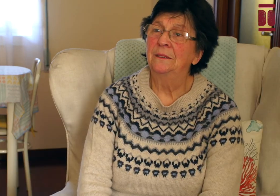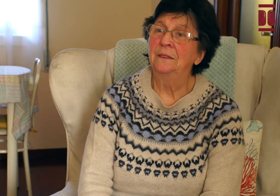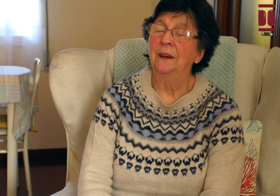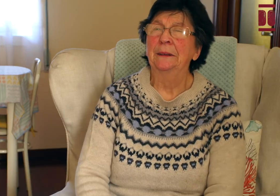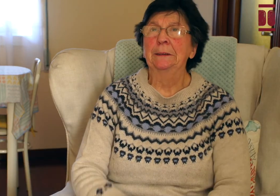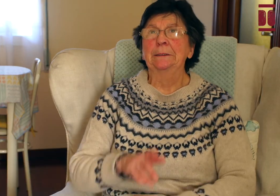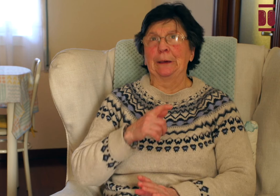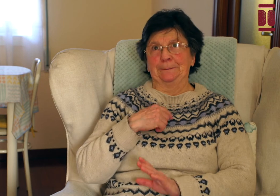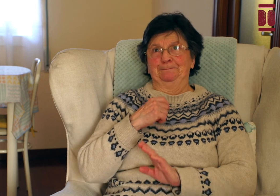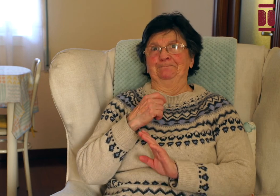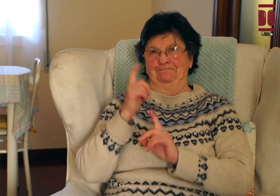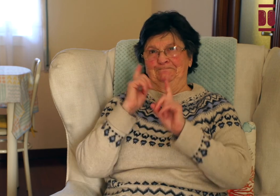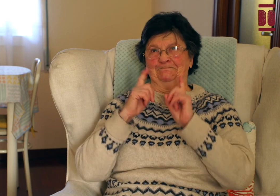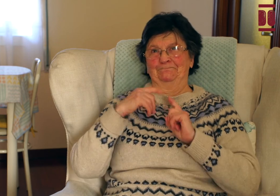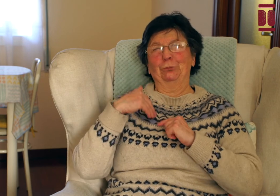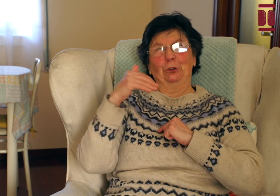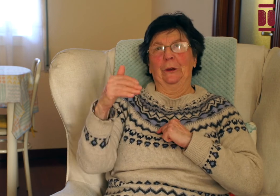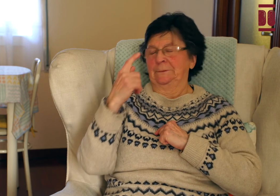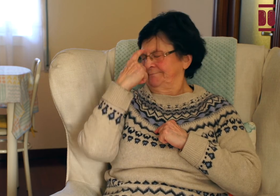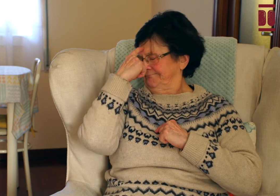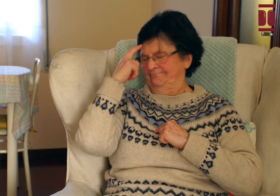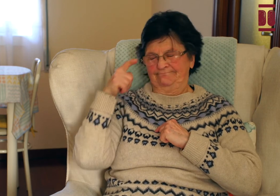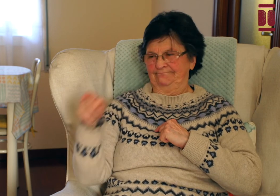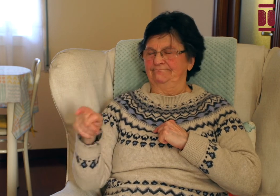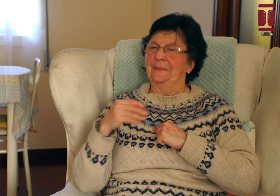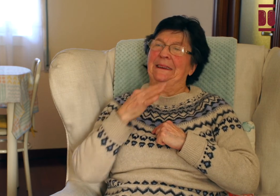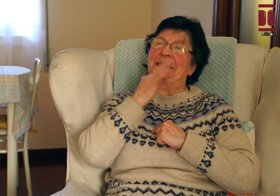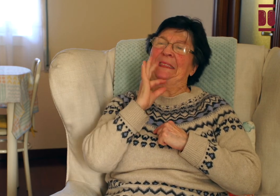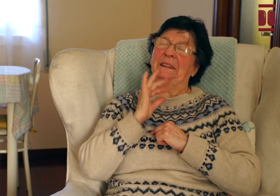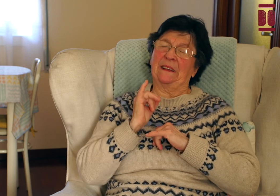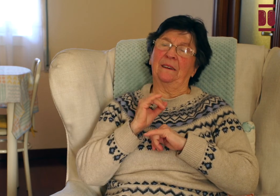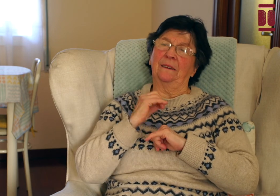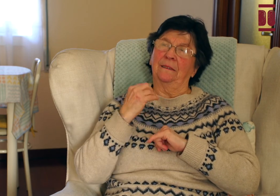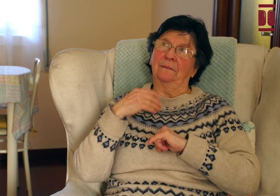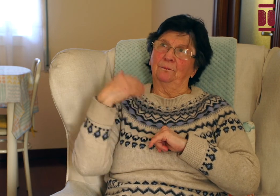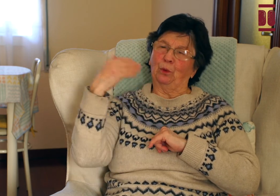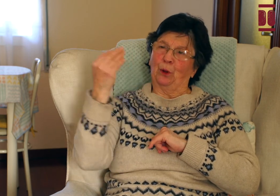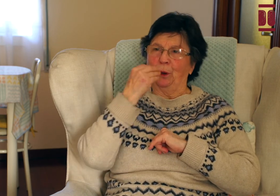Yo me preocupo por el futuro de ellos —de mi familia—, deseo que mis nietas estén bien en el